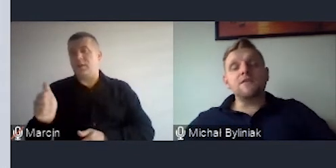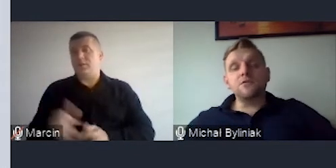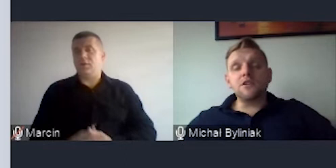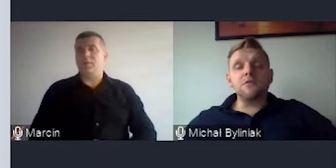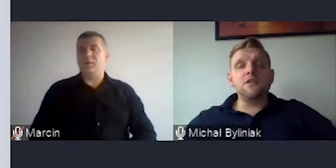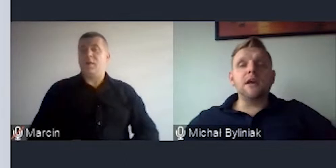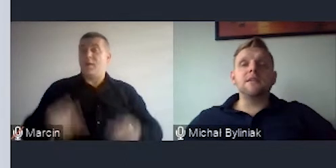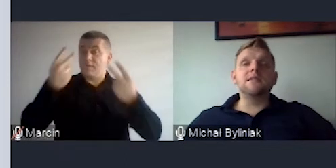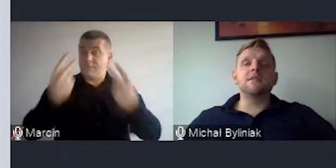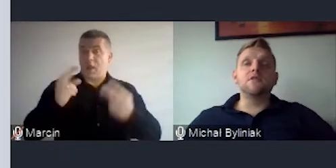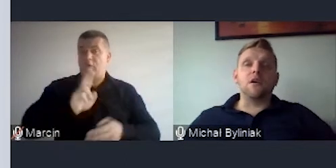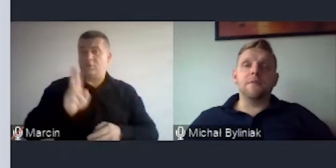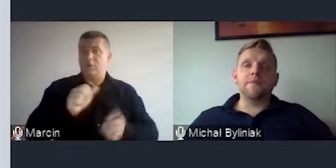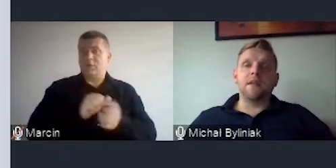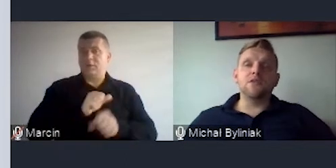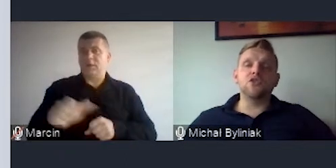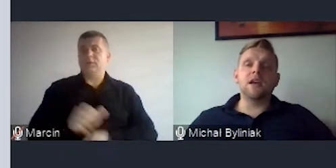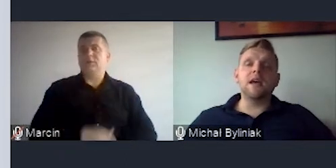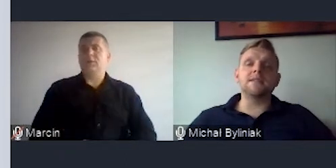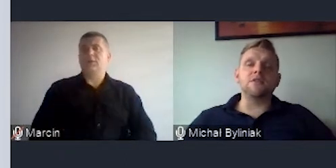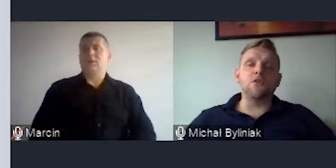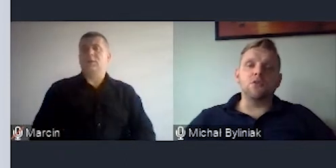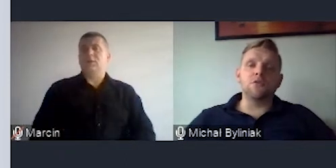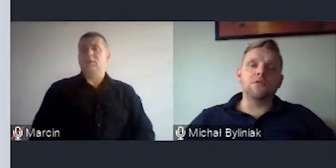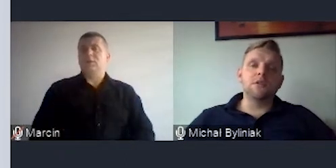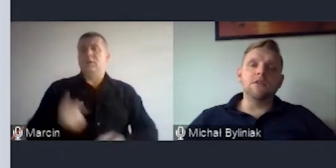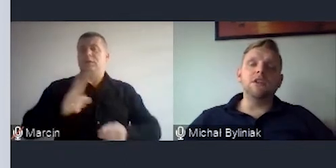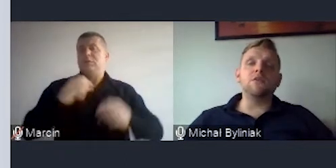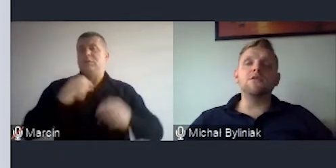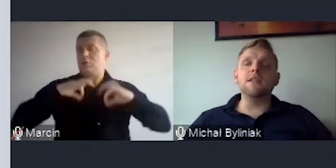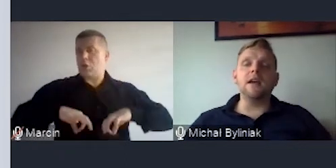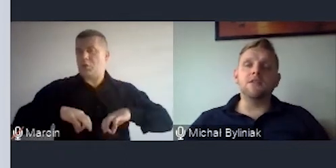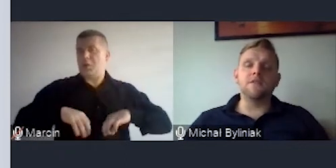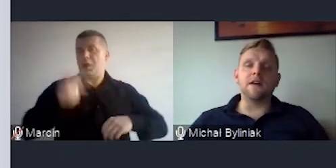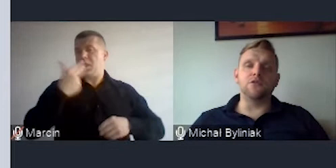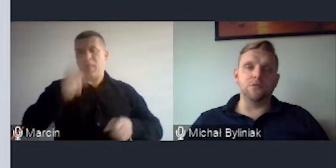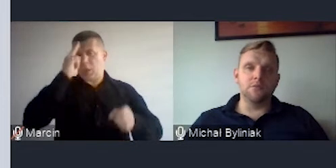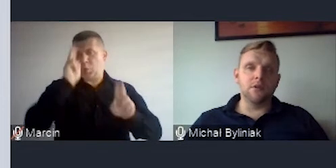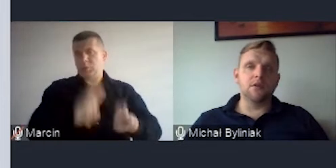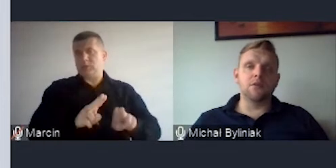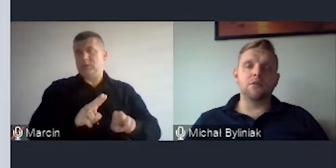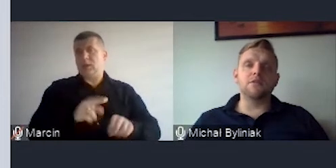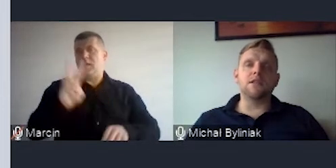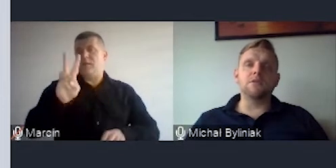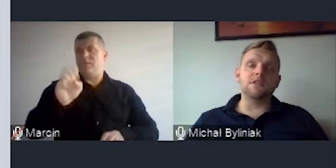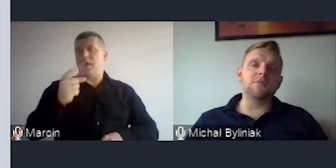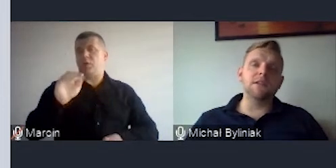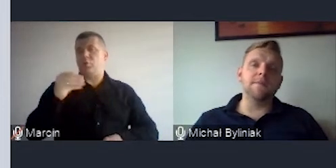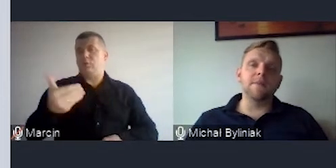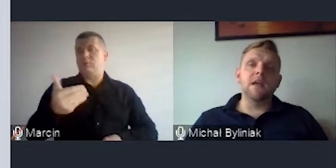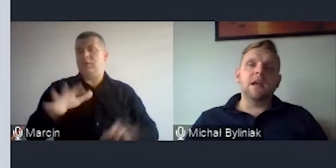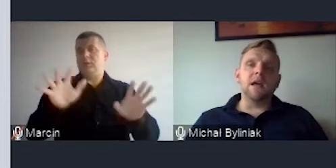Ważną rzeczą natomiast jest to, że za dochód nie uznaje się wadium, które zostało zatrzymane,